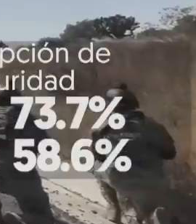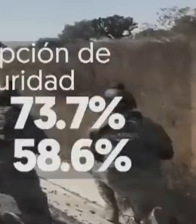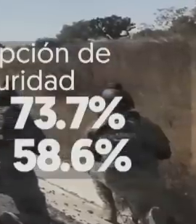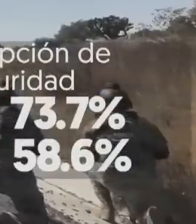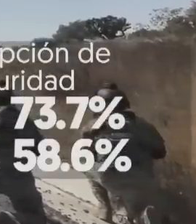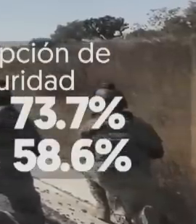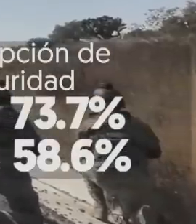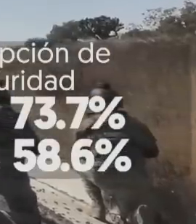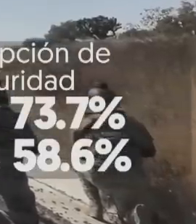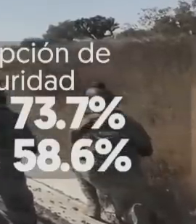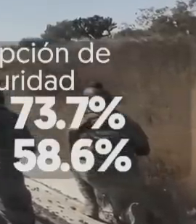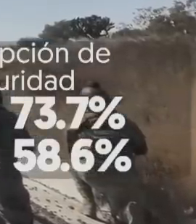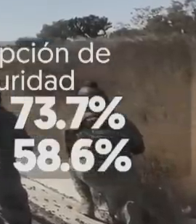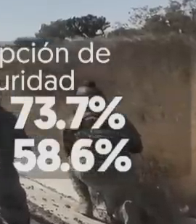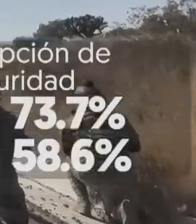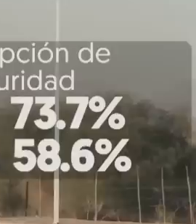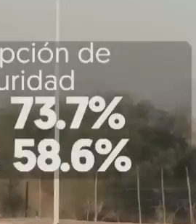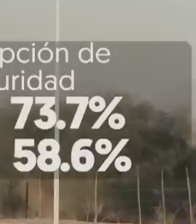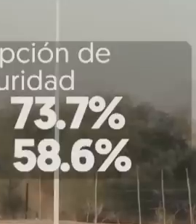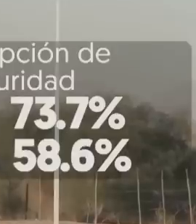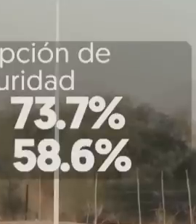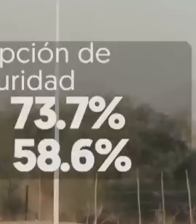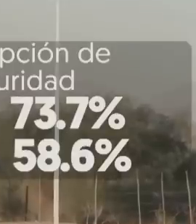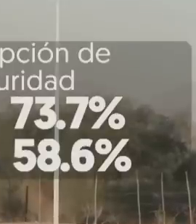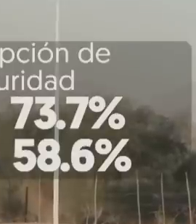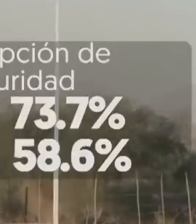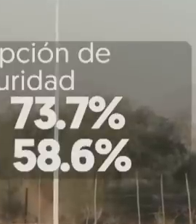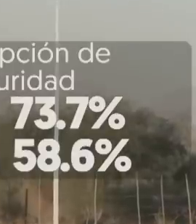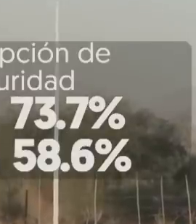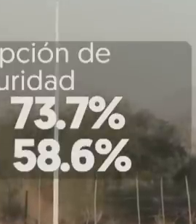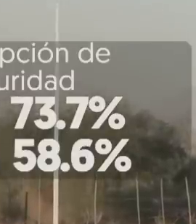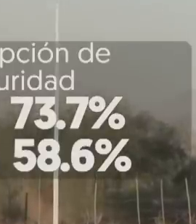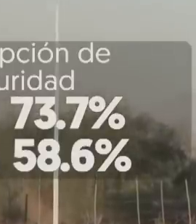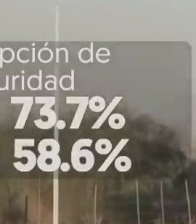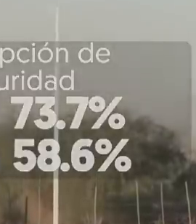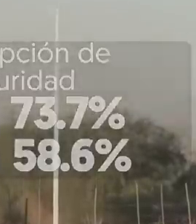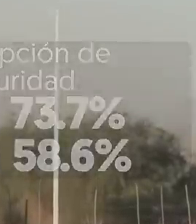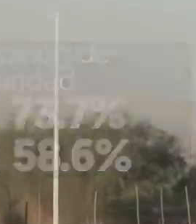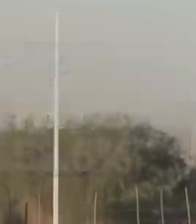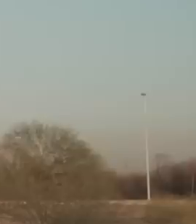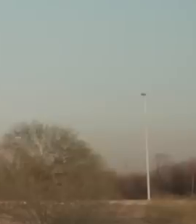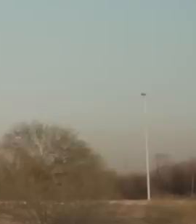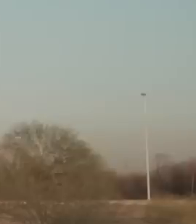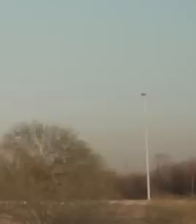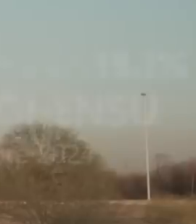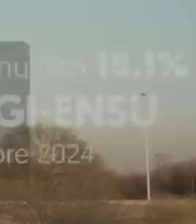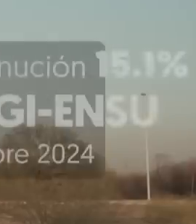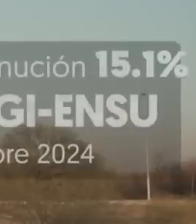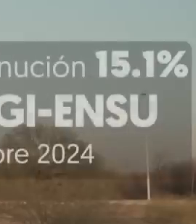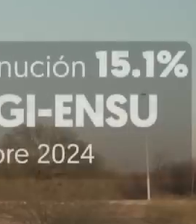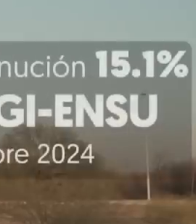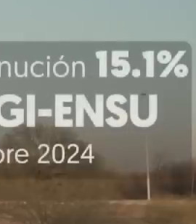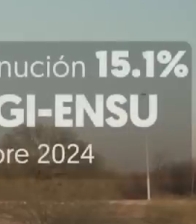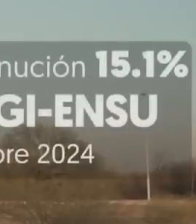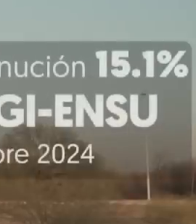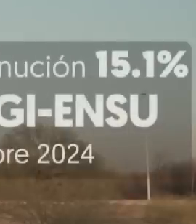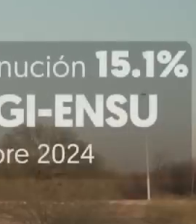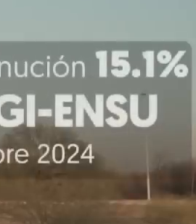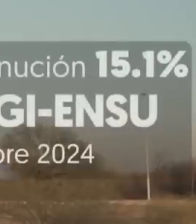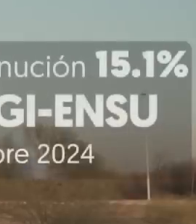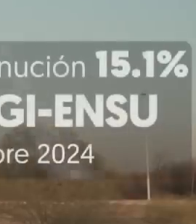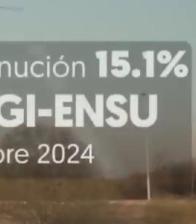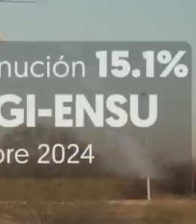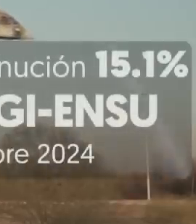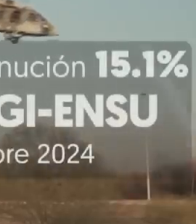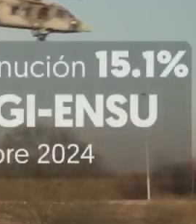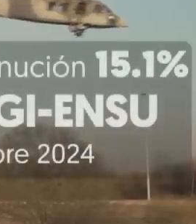octubre de 2024 se registró en un 58.6 por lo que representa una disminución de 15.1 puntos